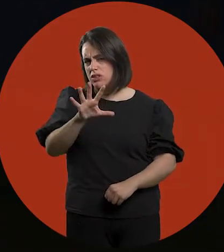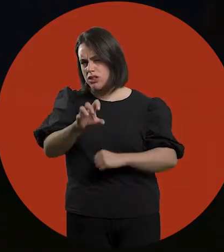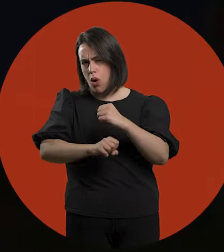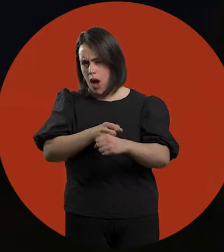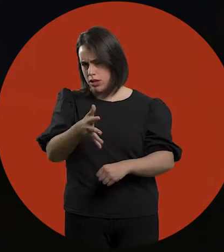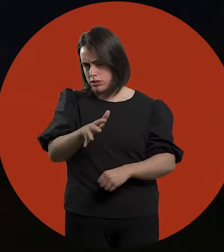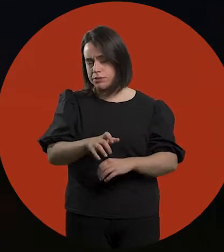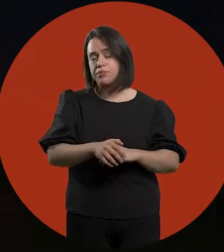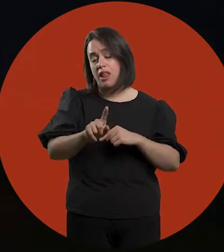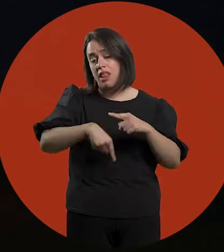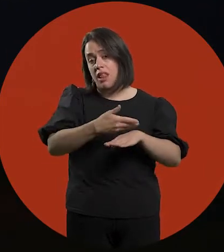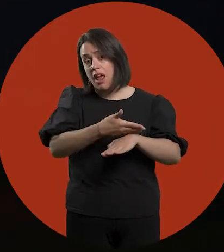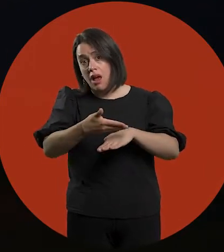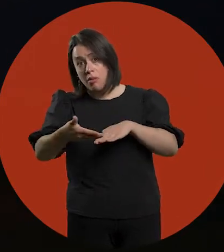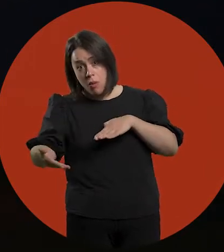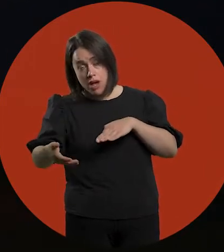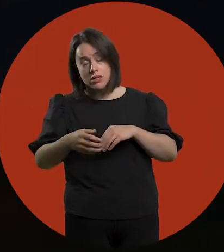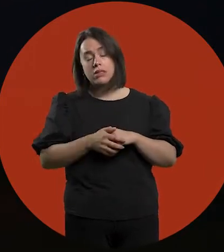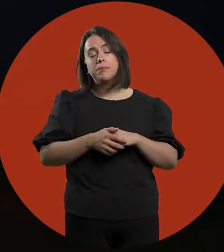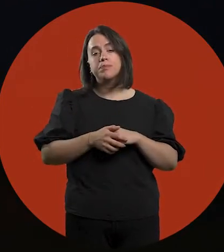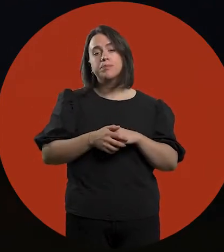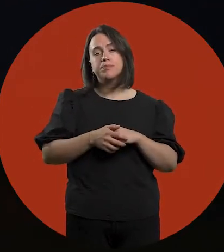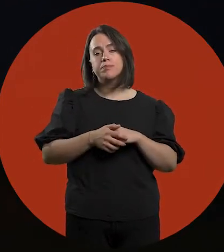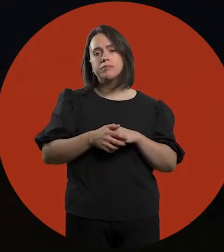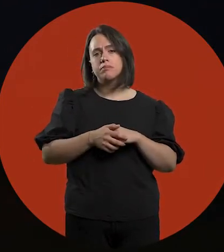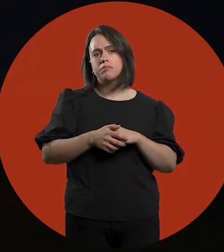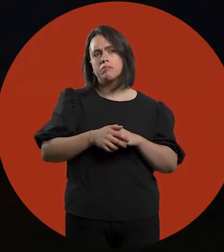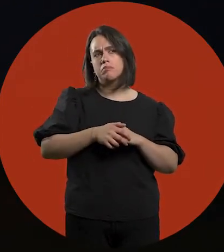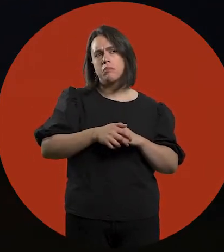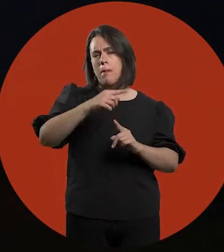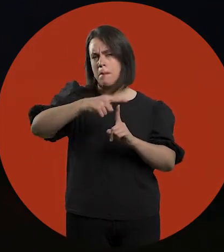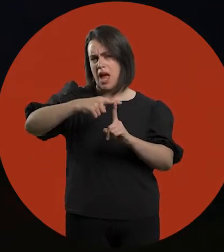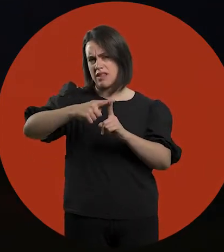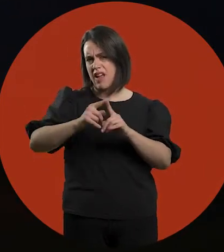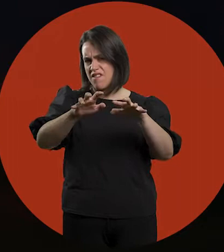Después estuvimos unos meses en Salto, por trámites,